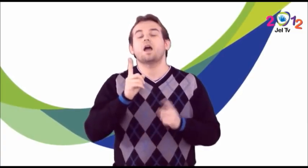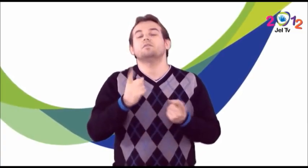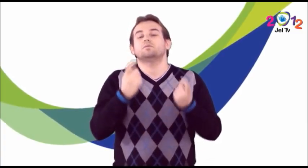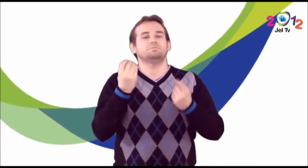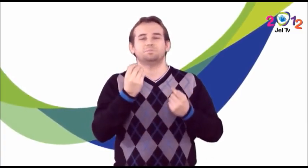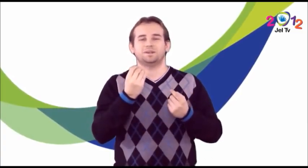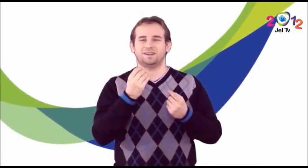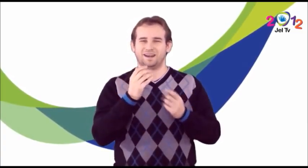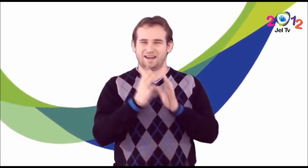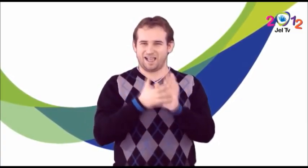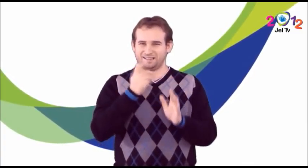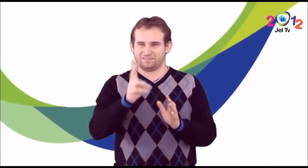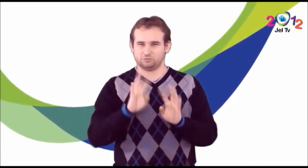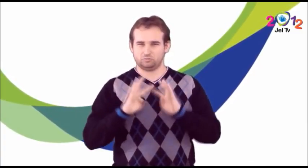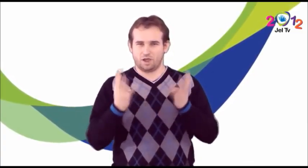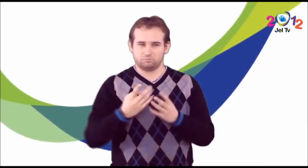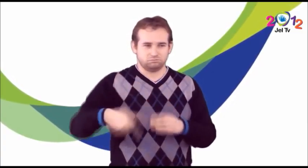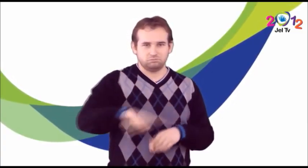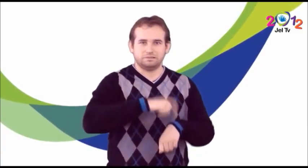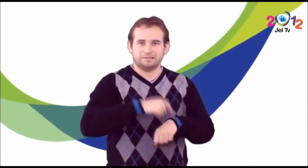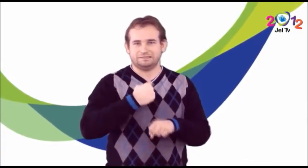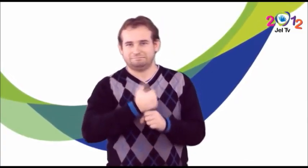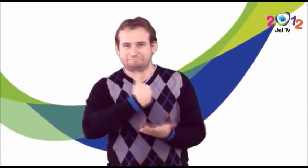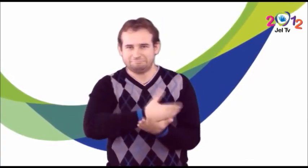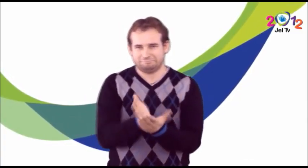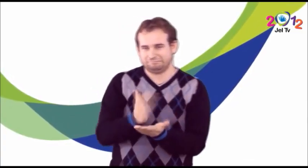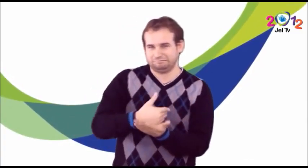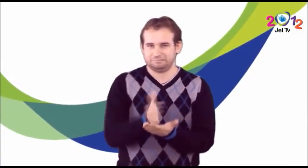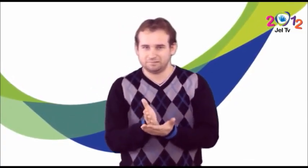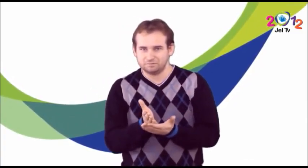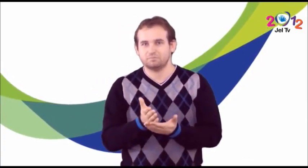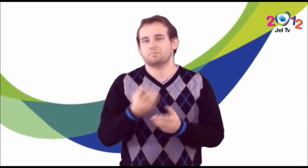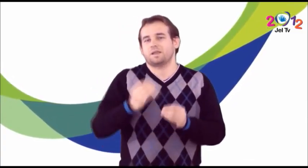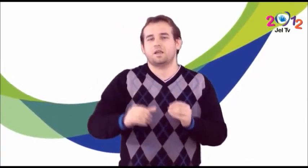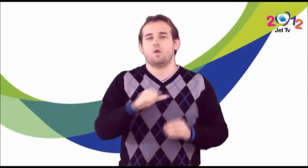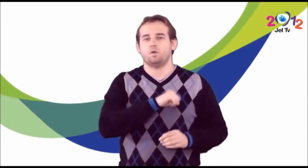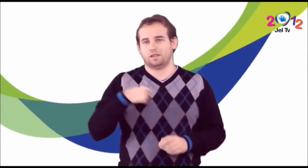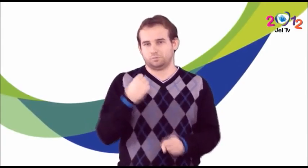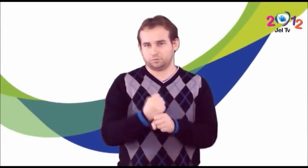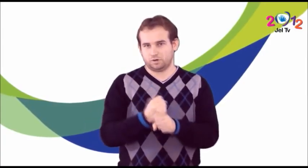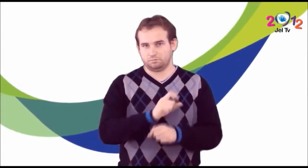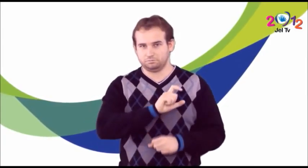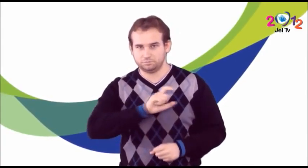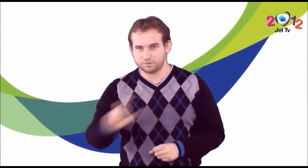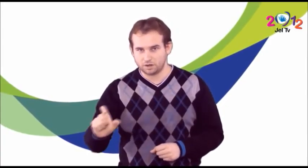Az ok az, hogy a JelTV stábnak nagyon kevés az idejükre, az önkéntes munka miatt.